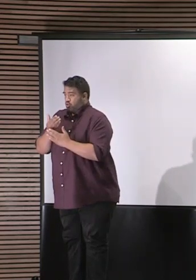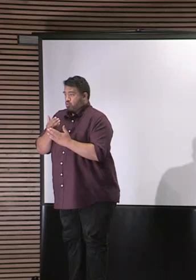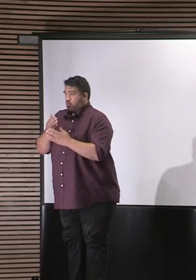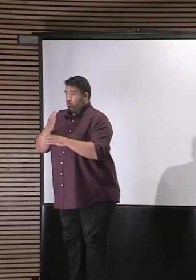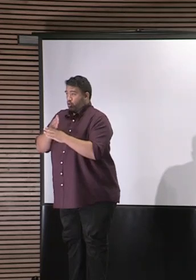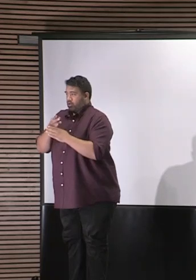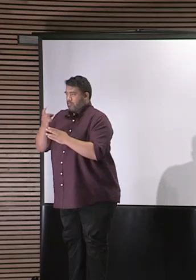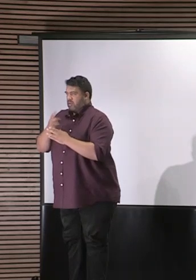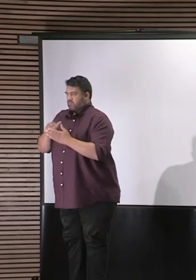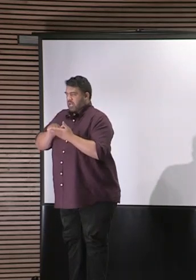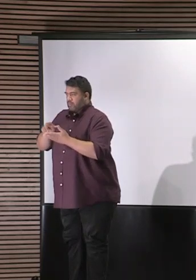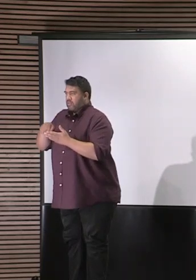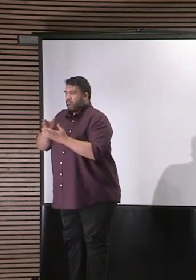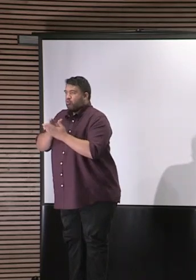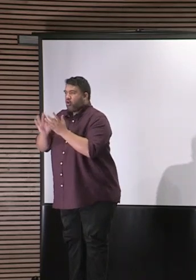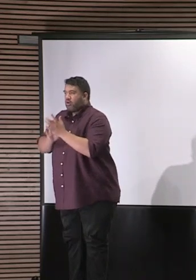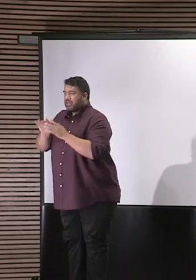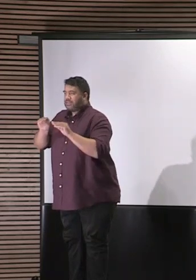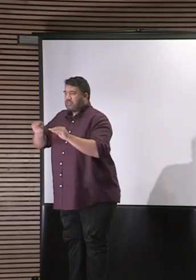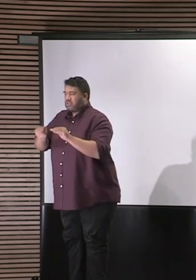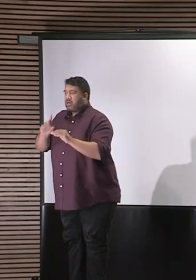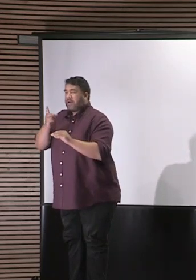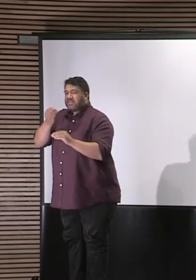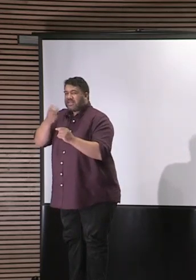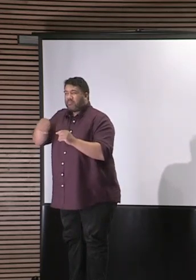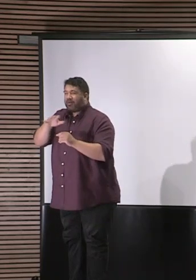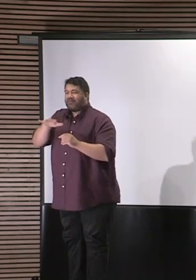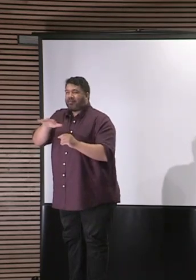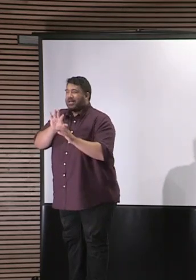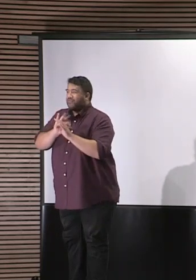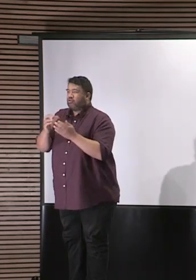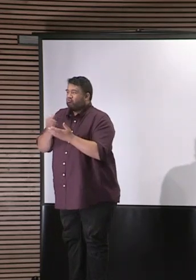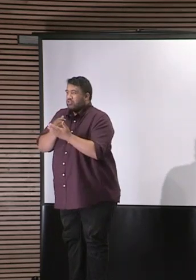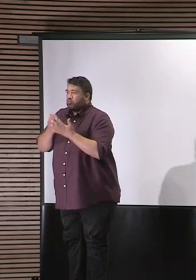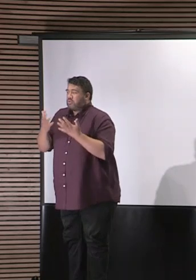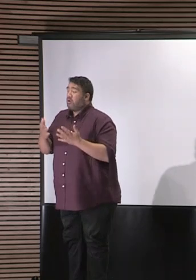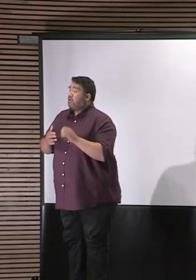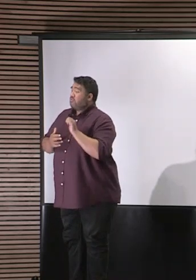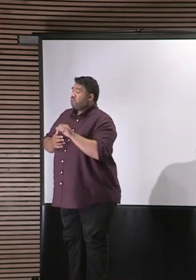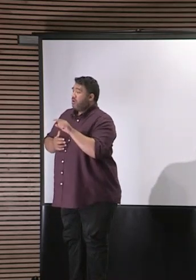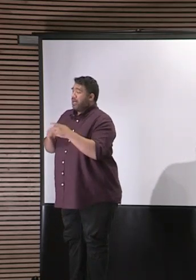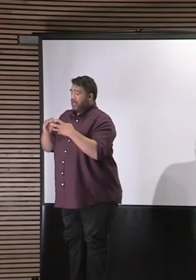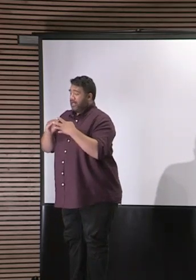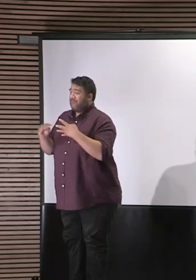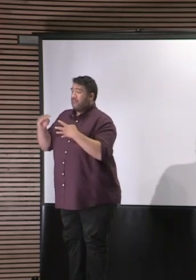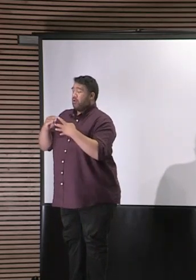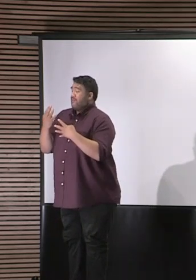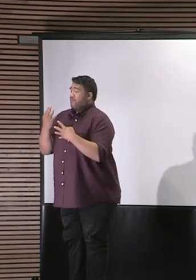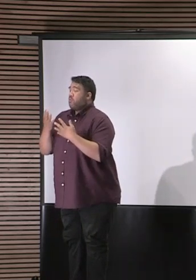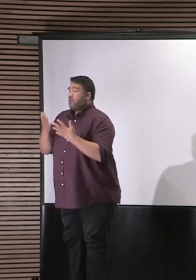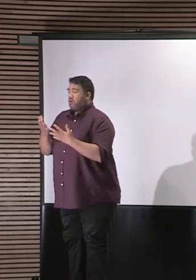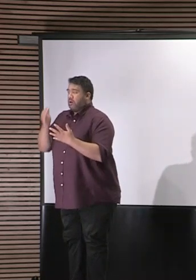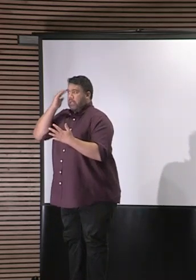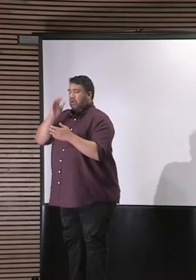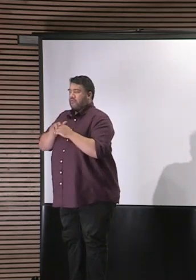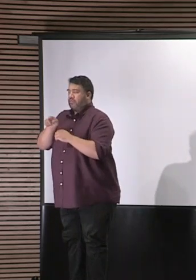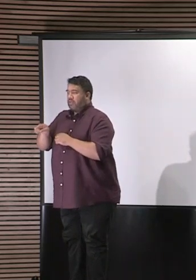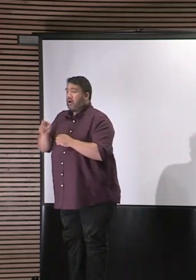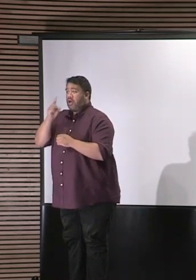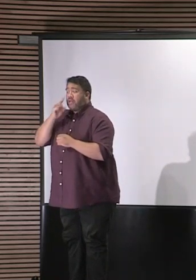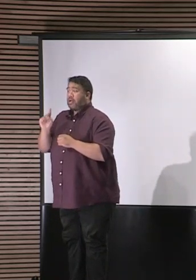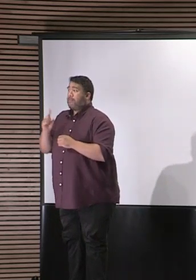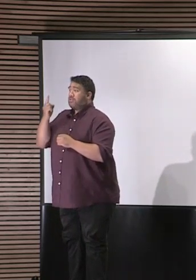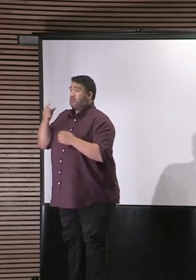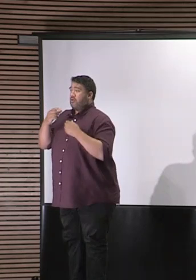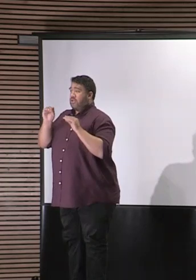el apoyo que necesitan. Entiendo